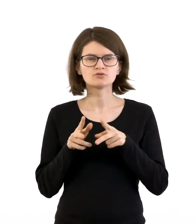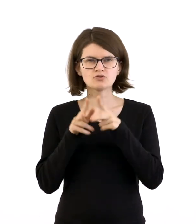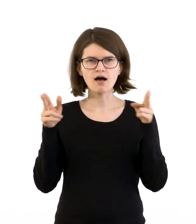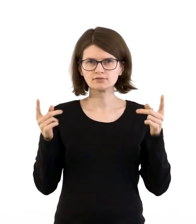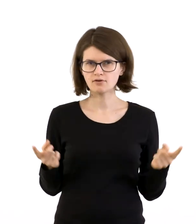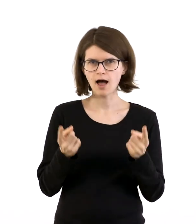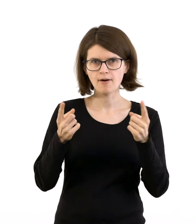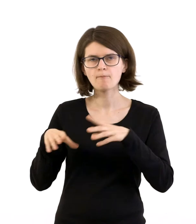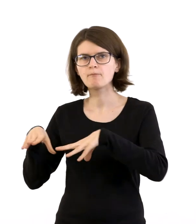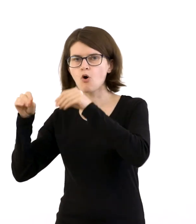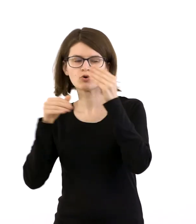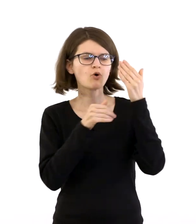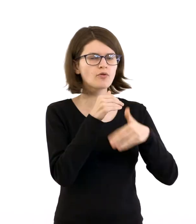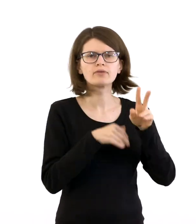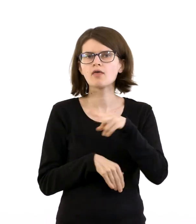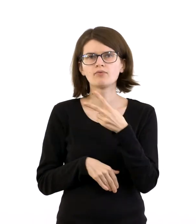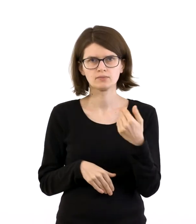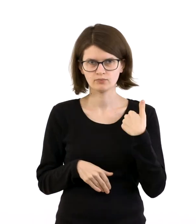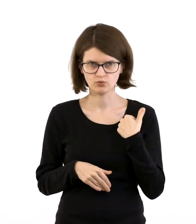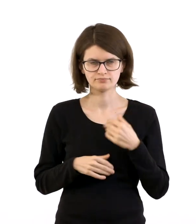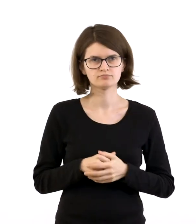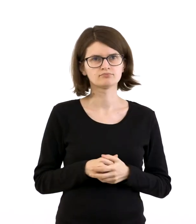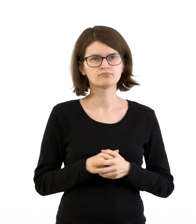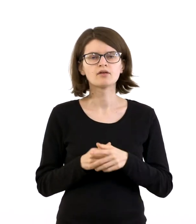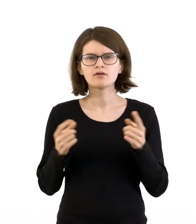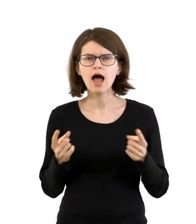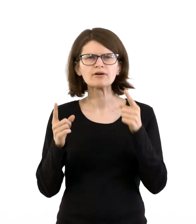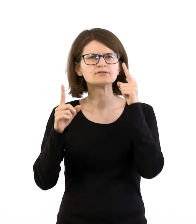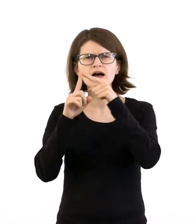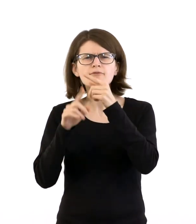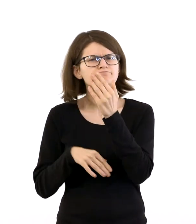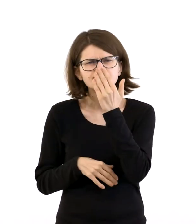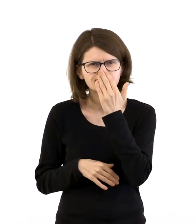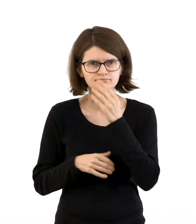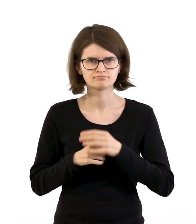czasie trwania kampanii; celu kampanii;